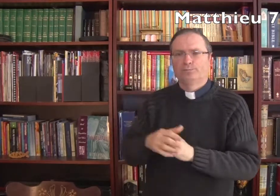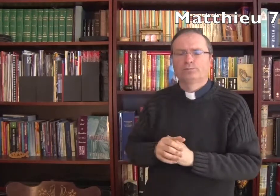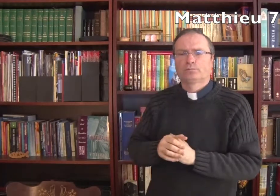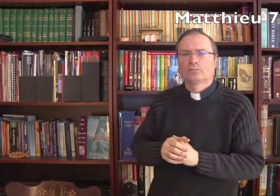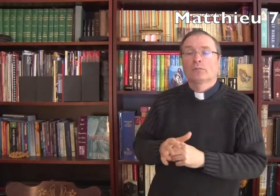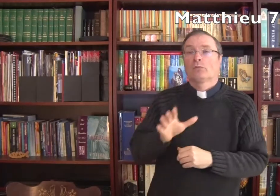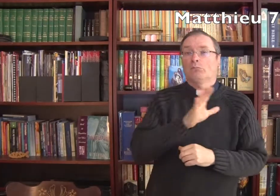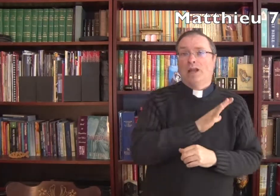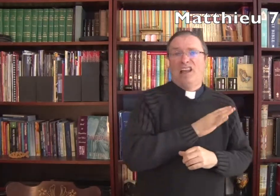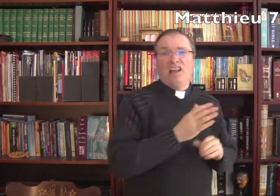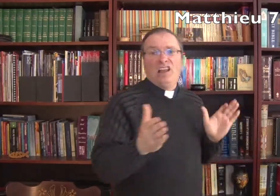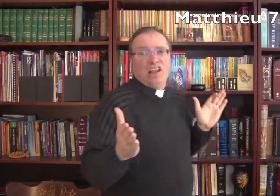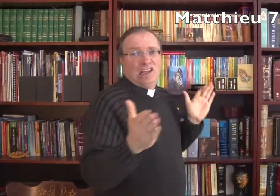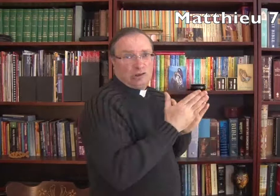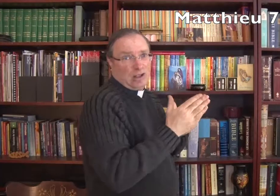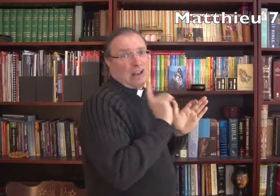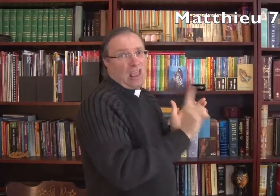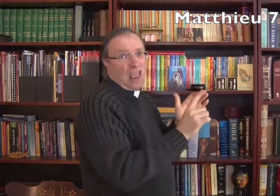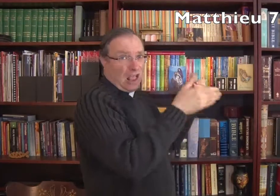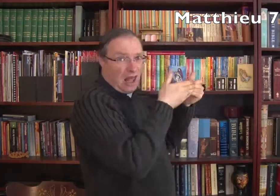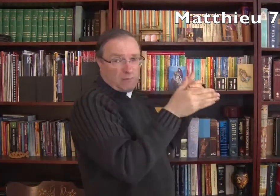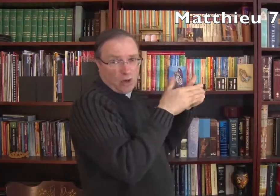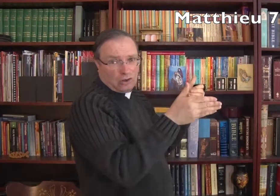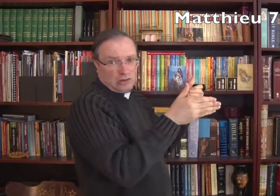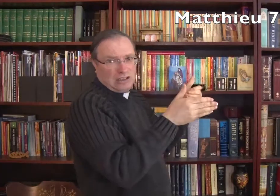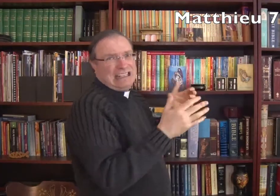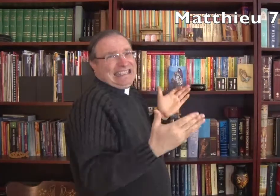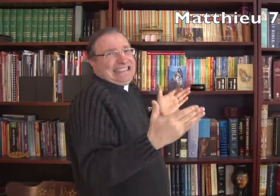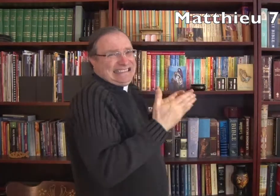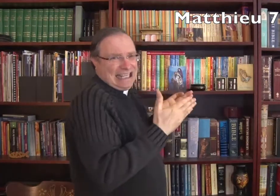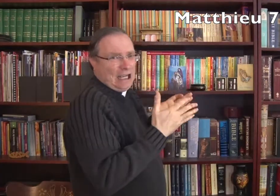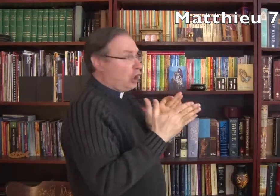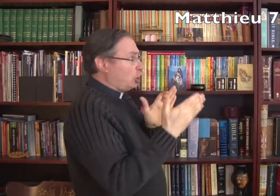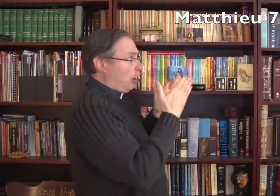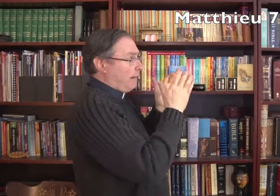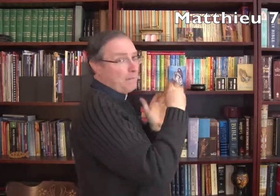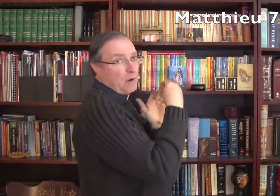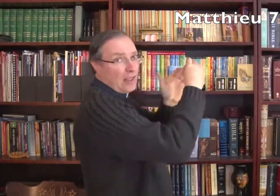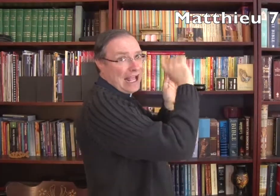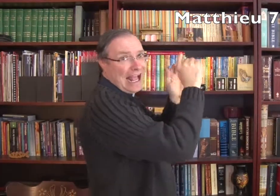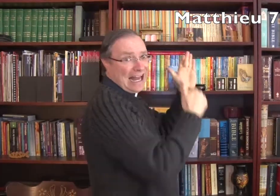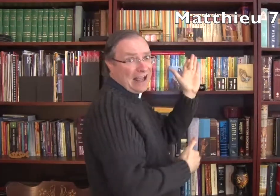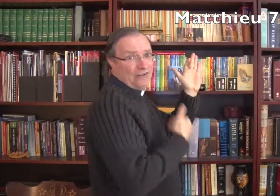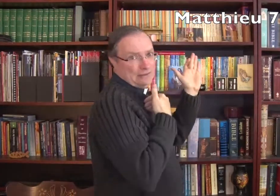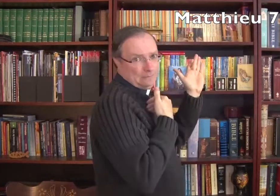mais étroite est la porte, resserré le chemin menant à la vie,